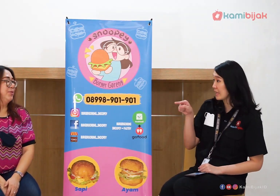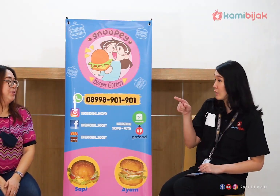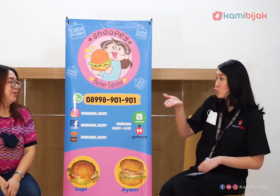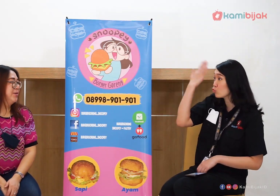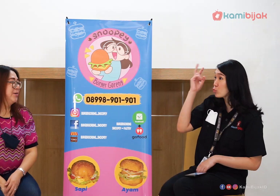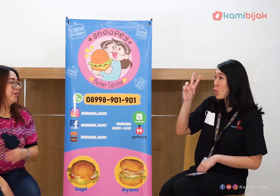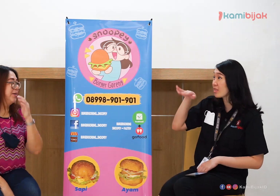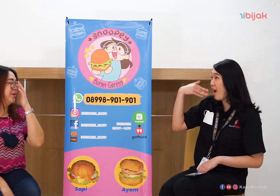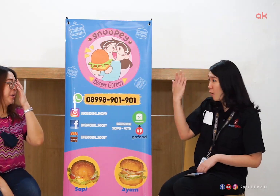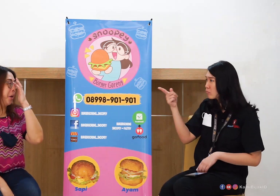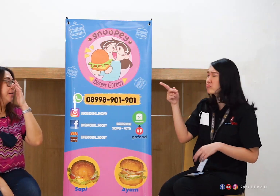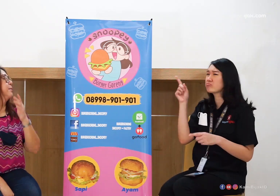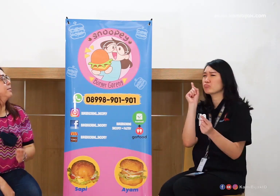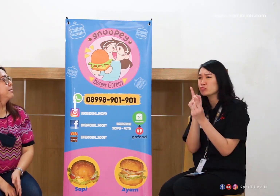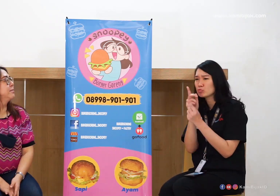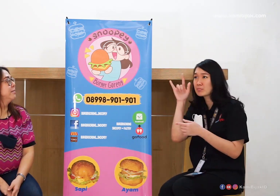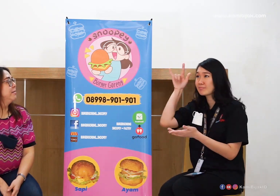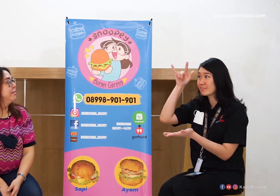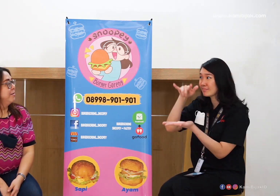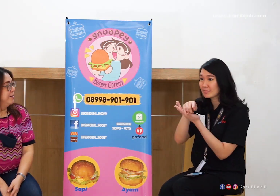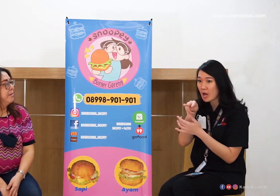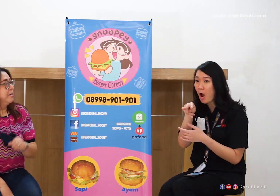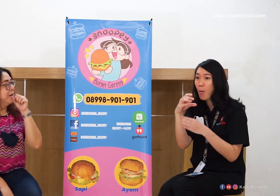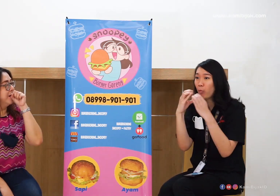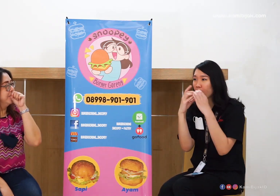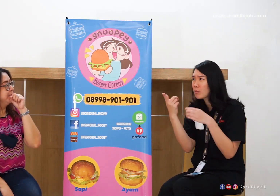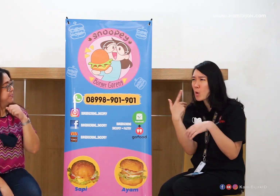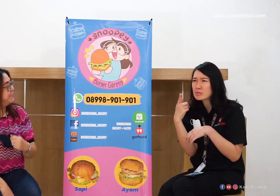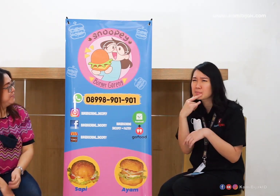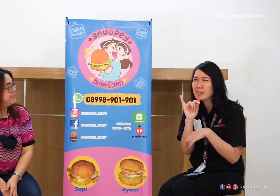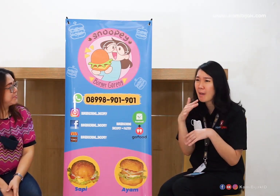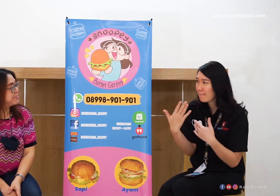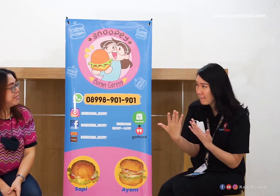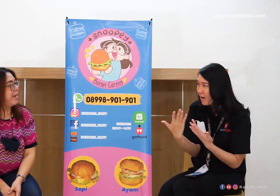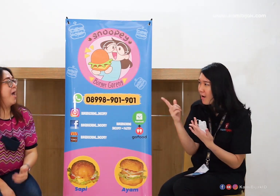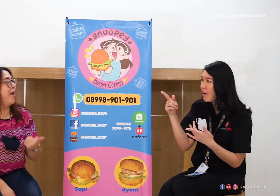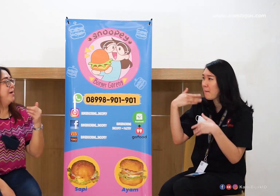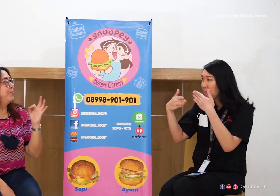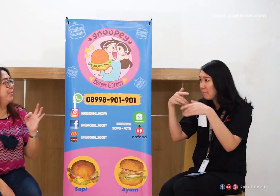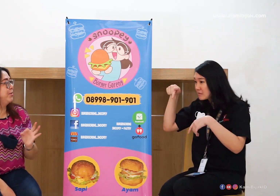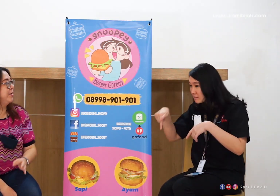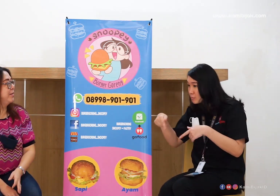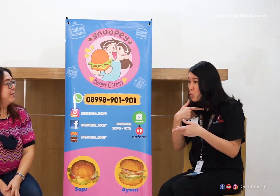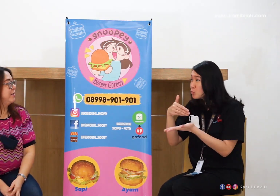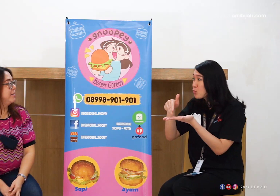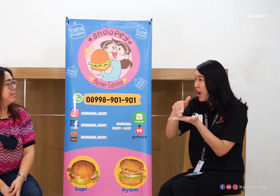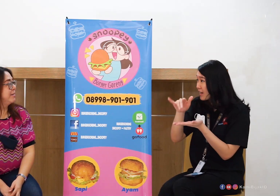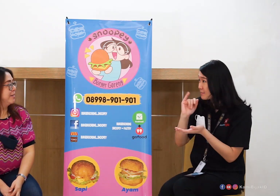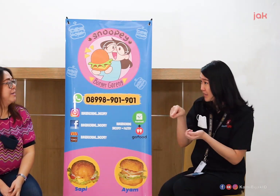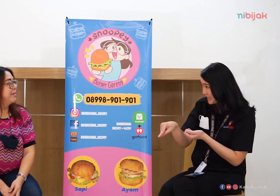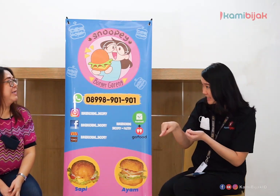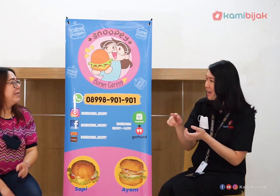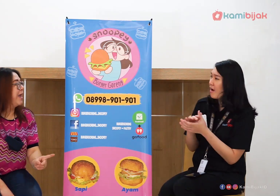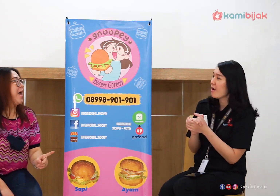Dua tahun lalu Anda tiba di suatu kota, melihat burger seperti apa dan mulai berjualan hingga seperti sekarang ya?